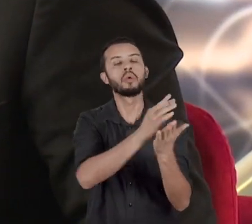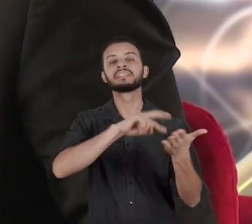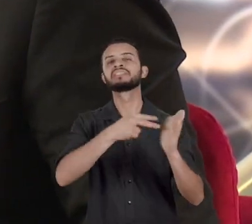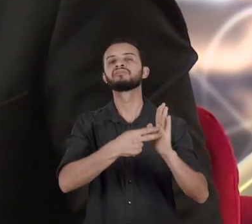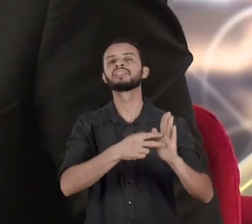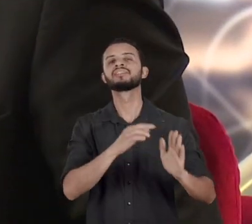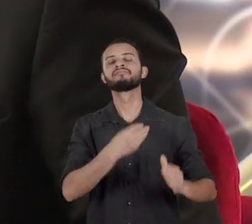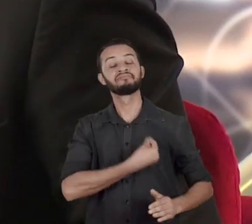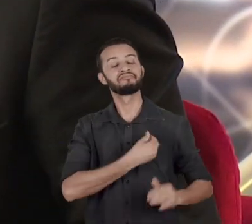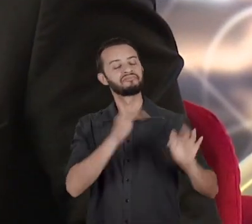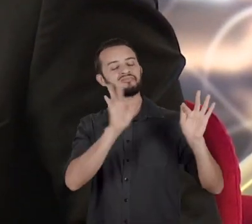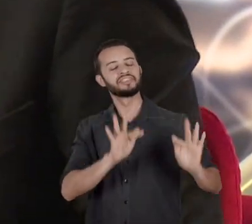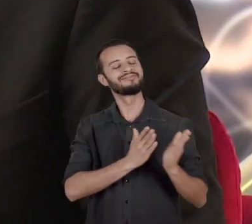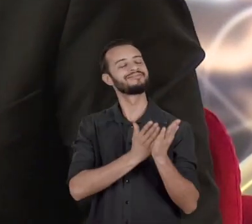ser bom, e, portanto, ser feliz.